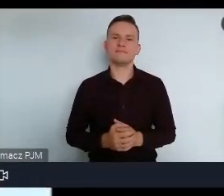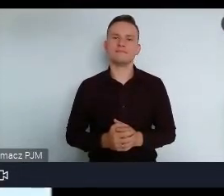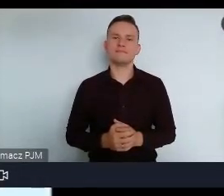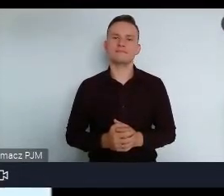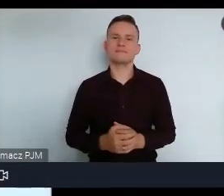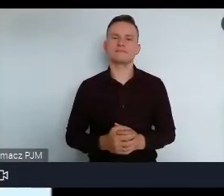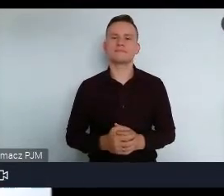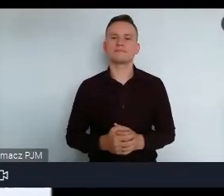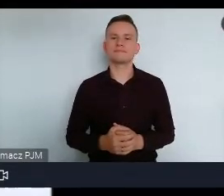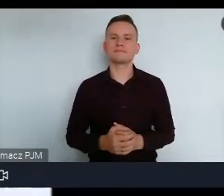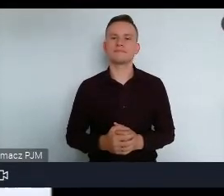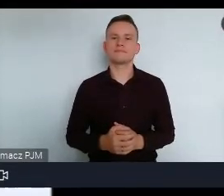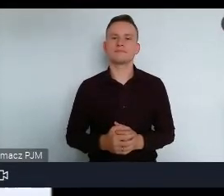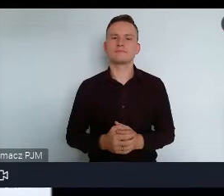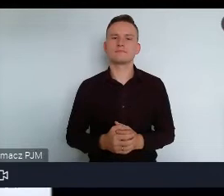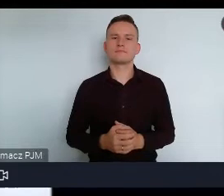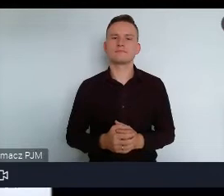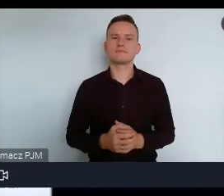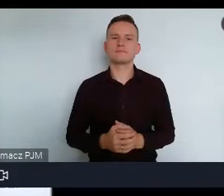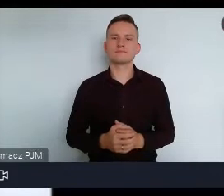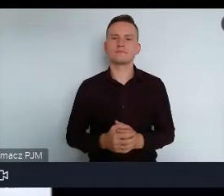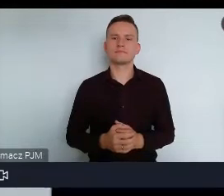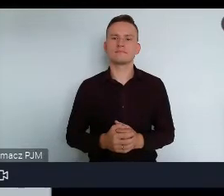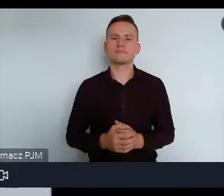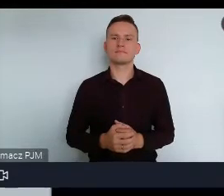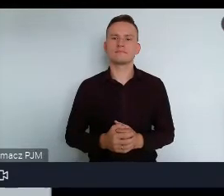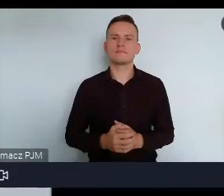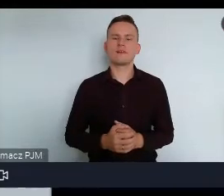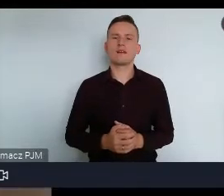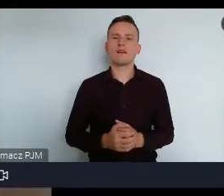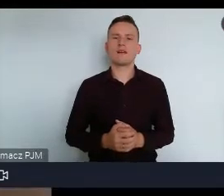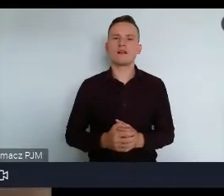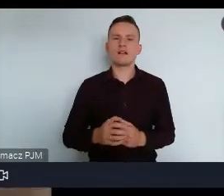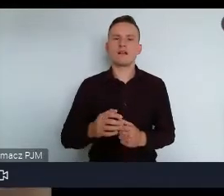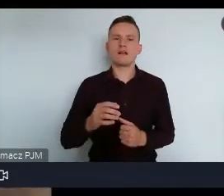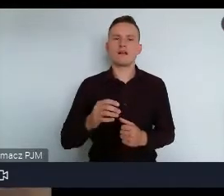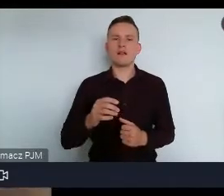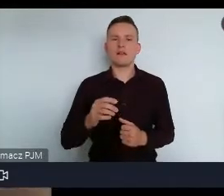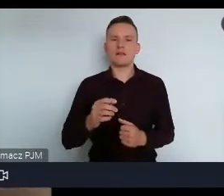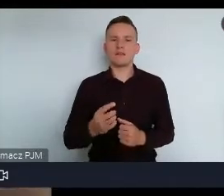Czy może pan opisać RFSC w jednym zdaniu? W jednym się nie da.